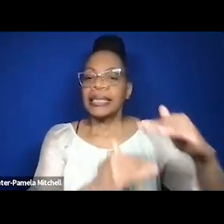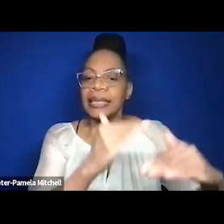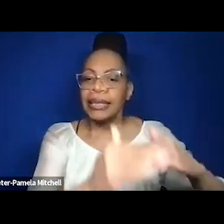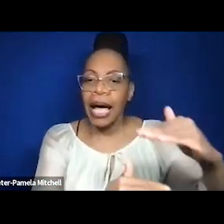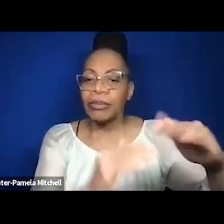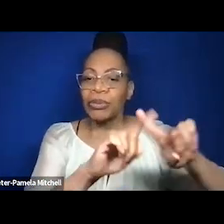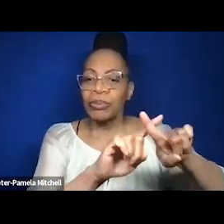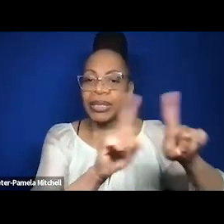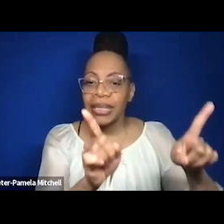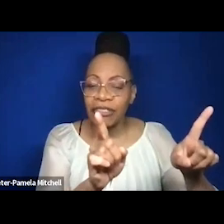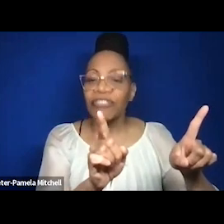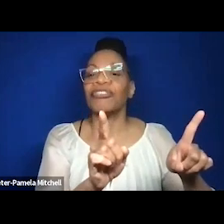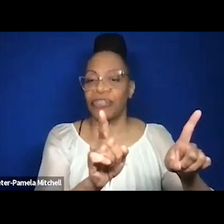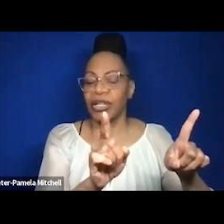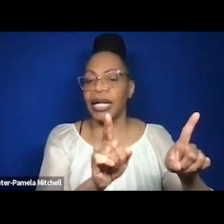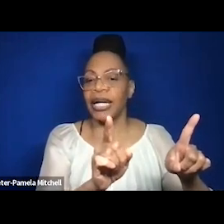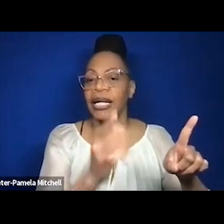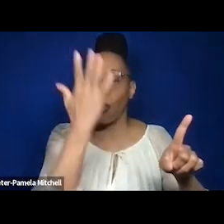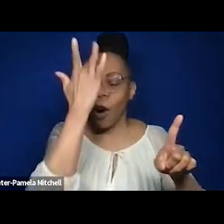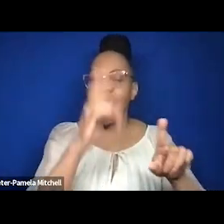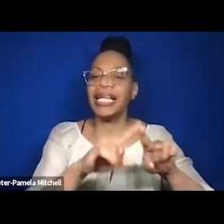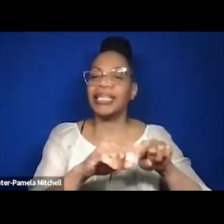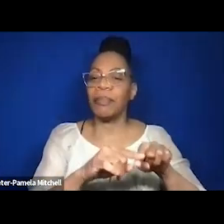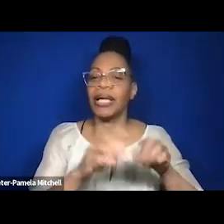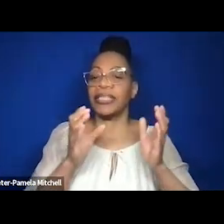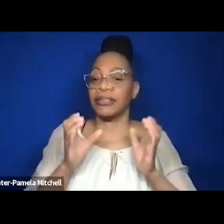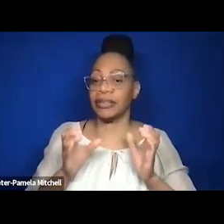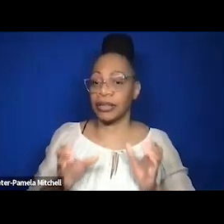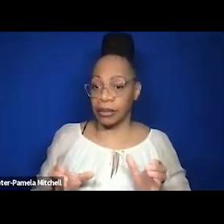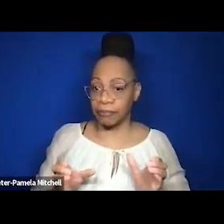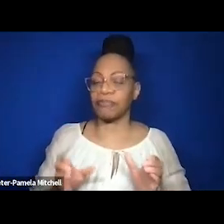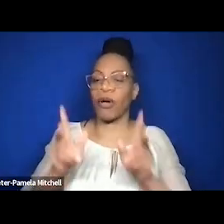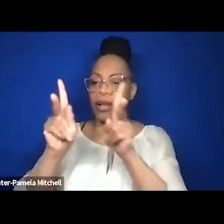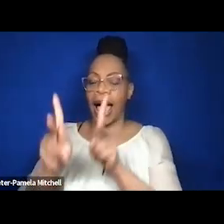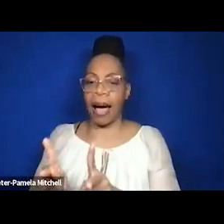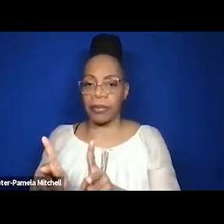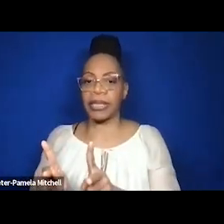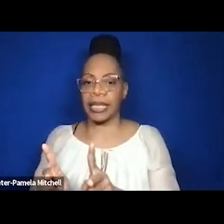o de la oficina particular de la Seguridad Social. Esto está disponible para ustedes.